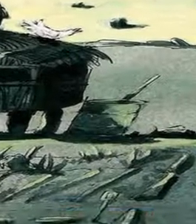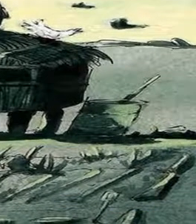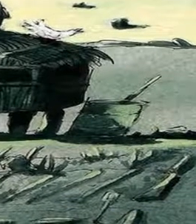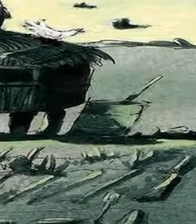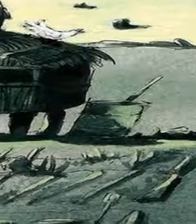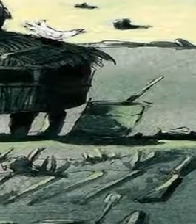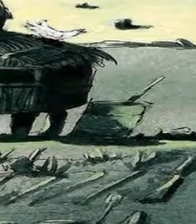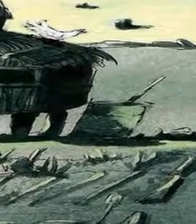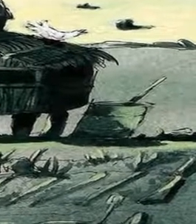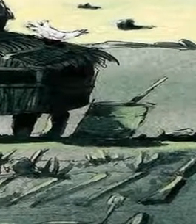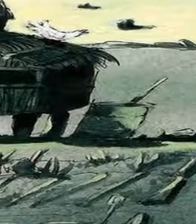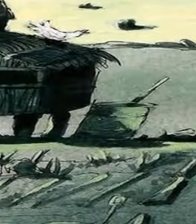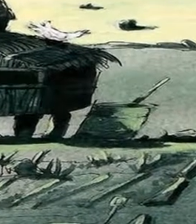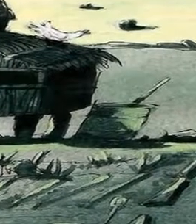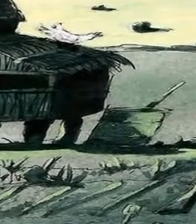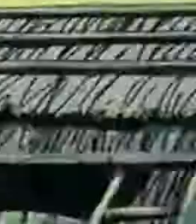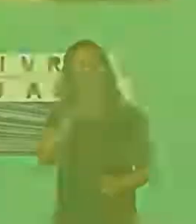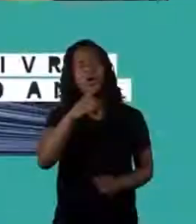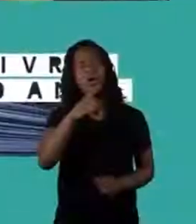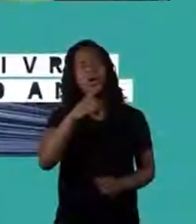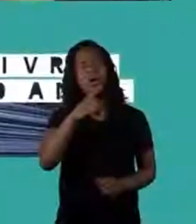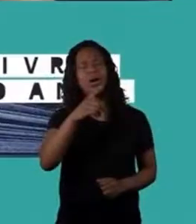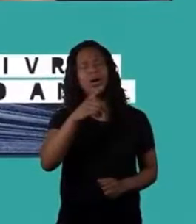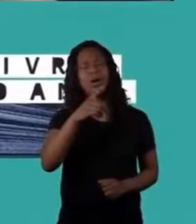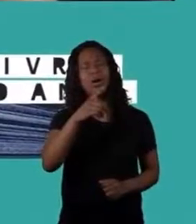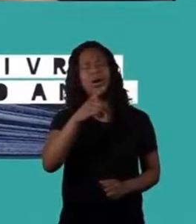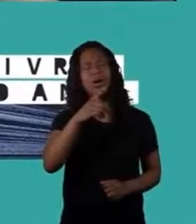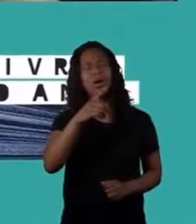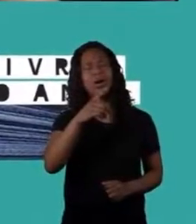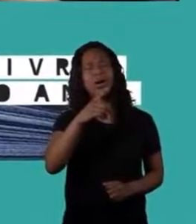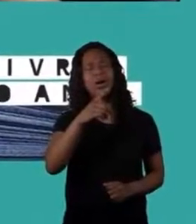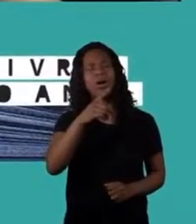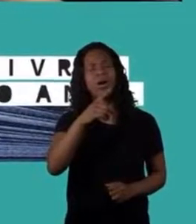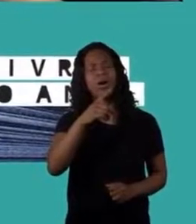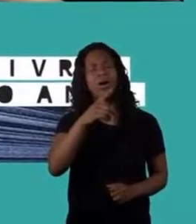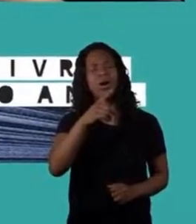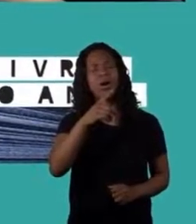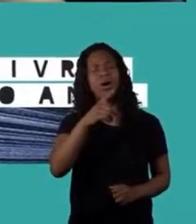Ana Elisa Ribeiro, Bel Santos-Mayer, Camile Mendrot e Luiz Gonzaga Godoi Trigo.